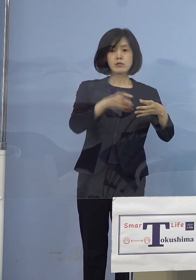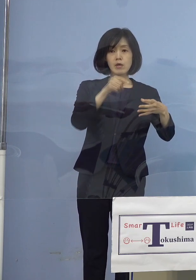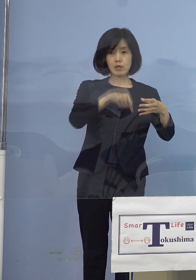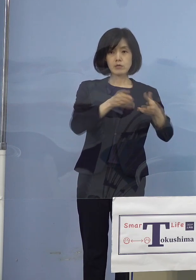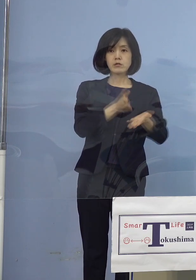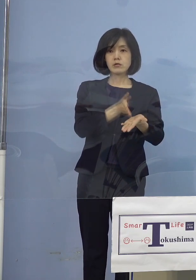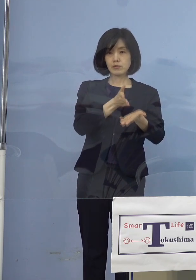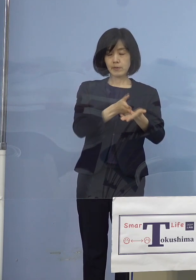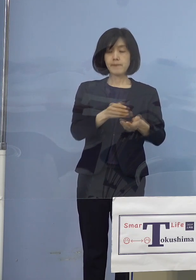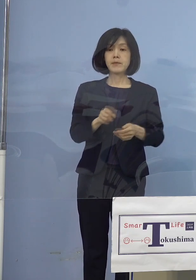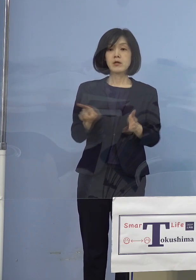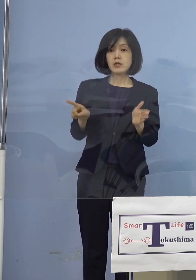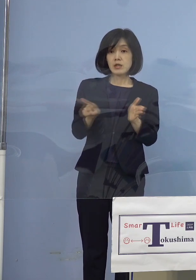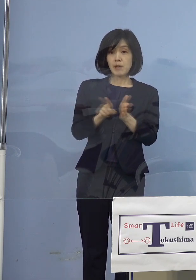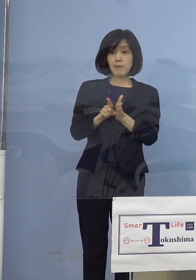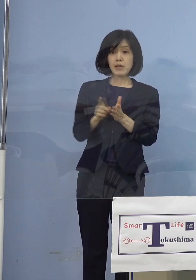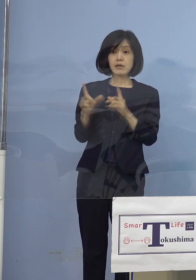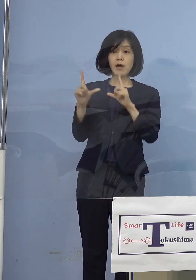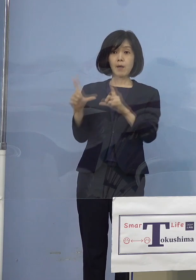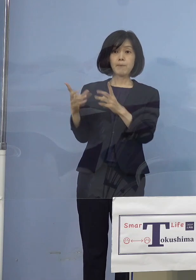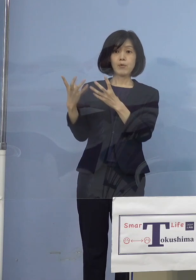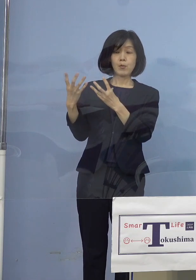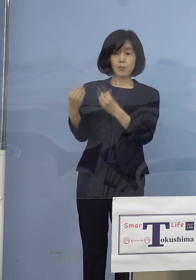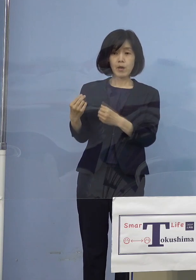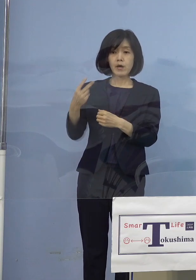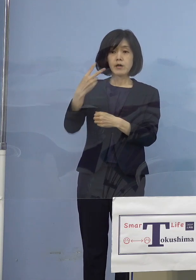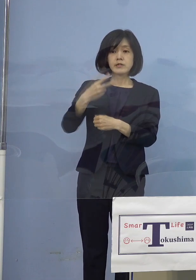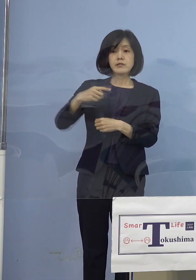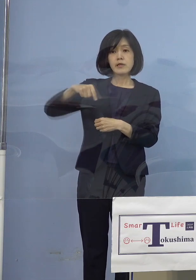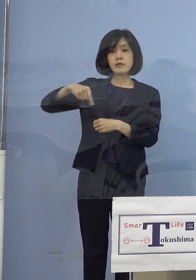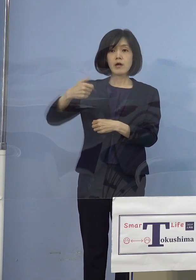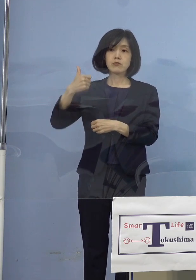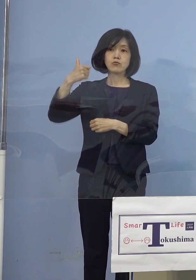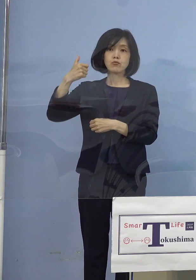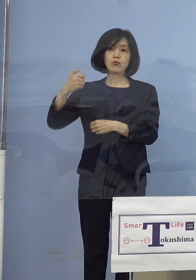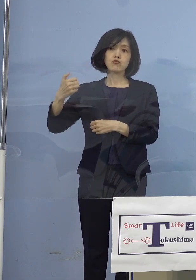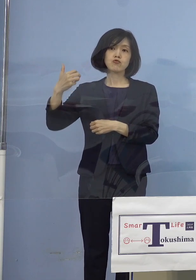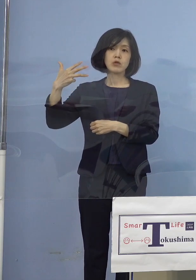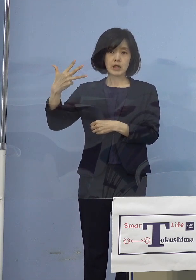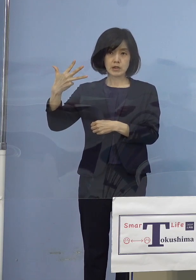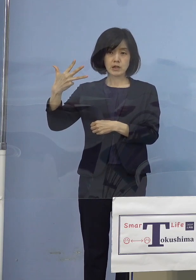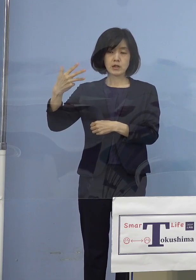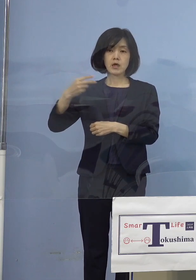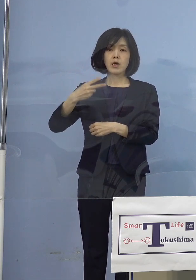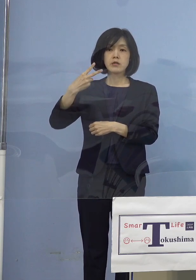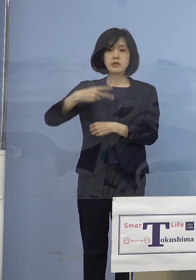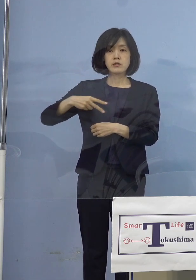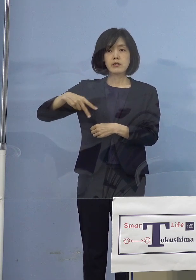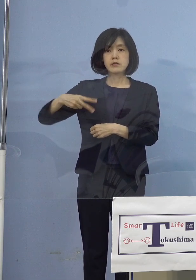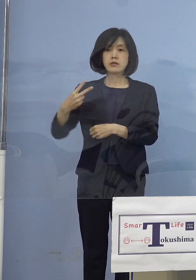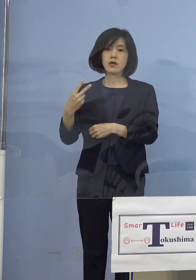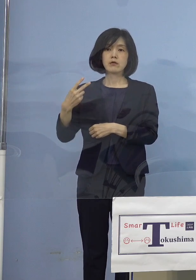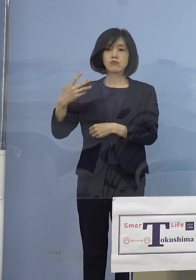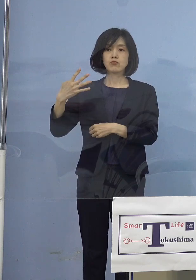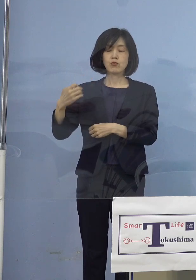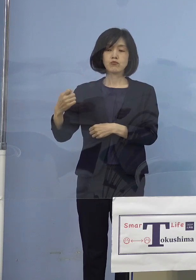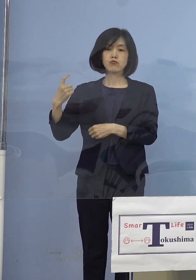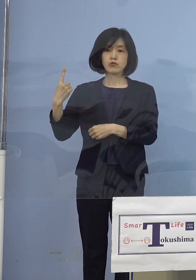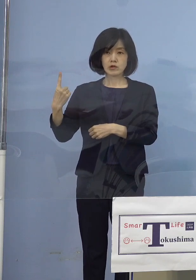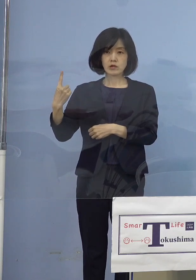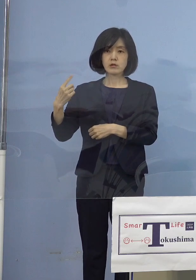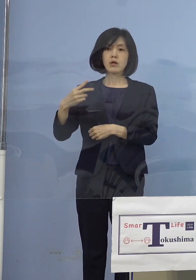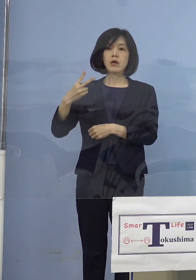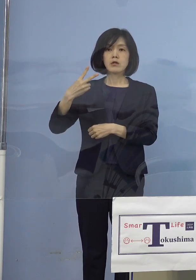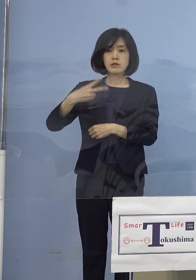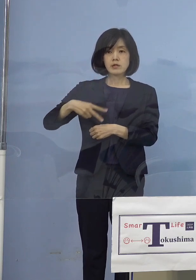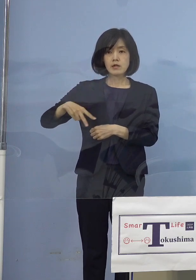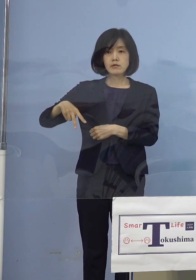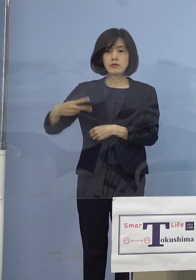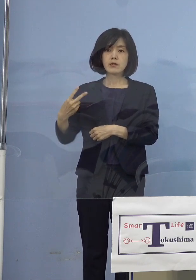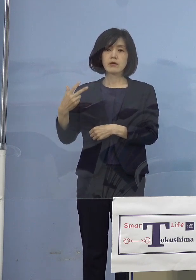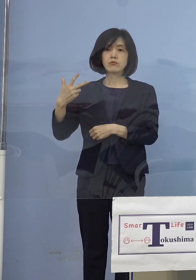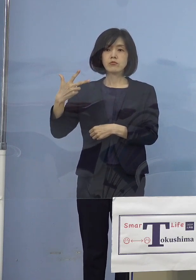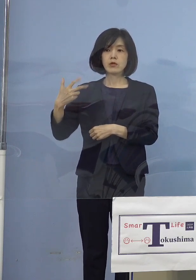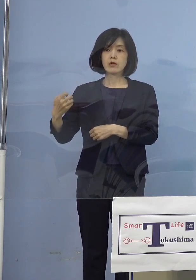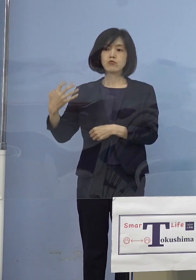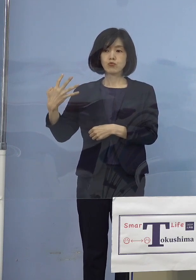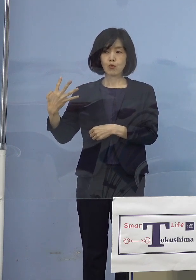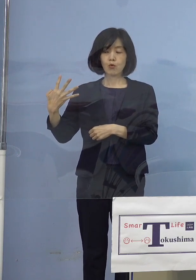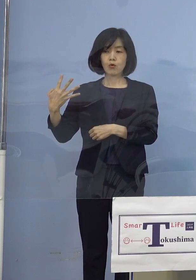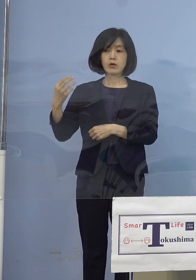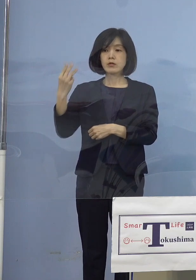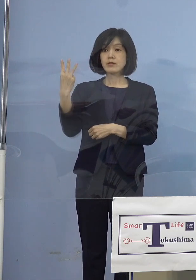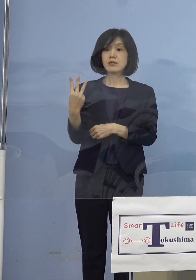これまで発表いたしました 2158（例目）、2241（例目）、2274（例目）この3名に